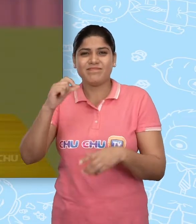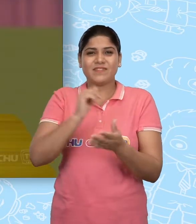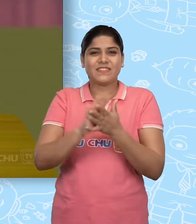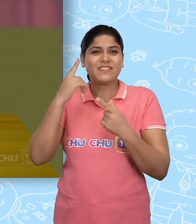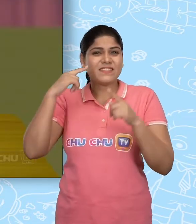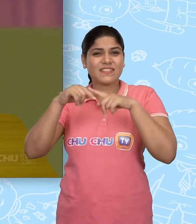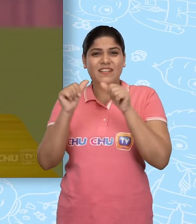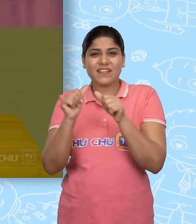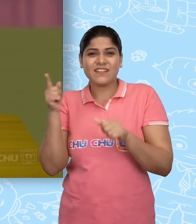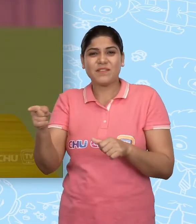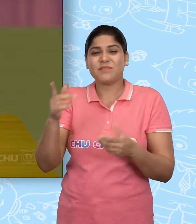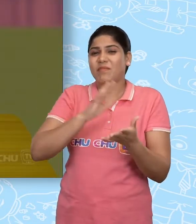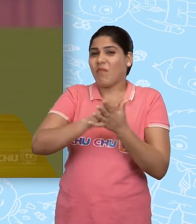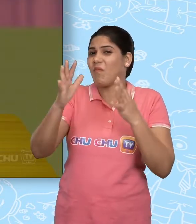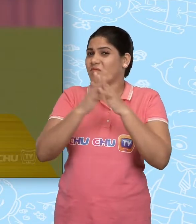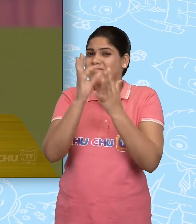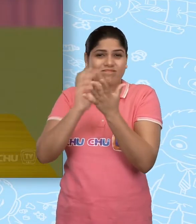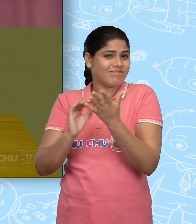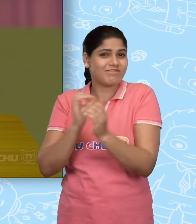पर Chika ने अपना homework नहीं किया था.